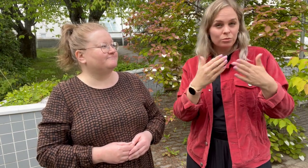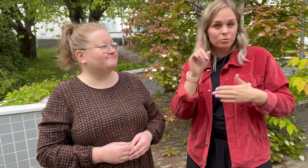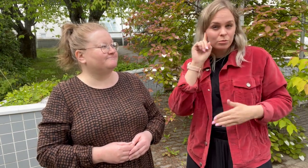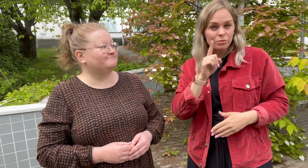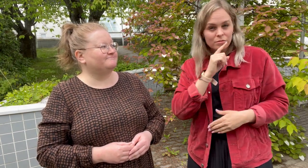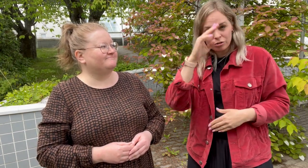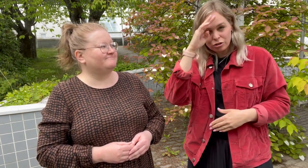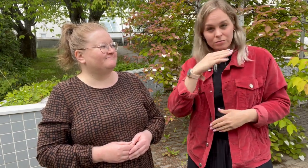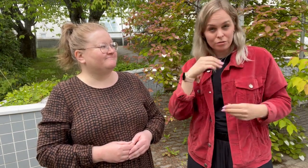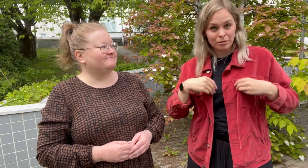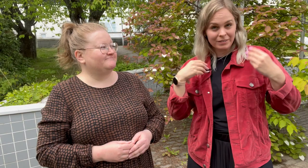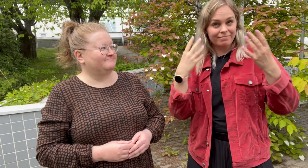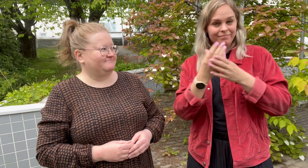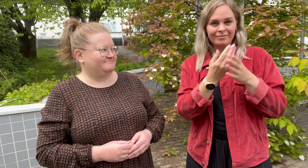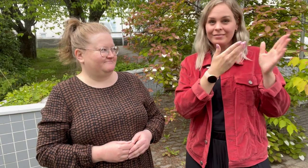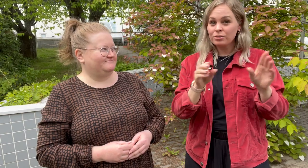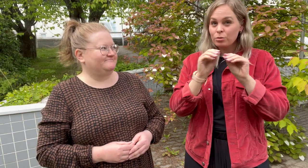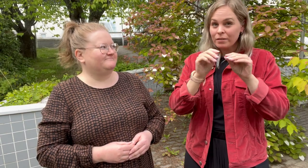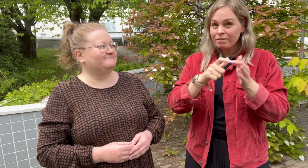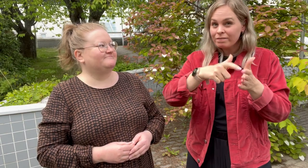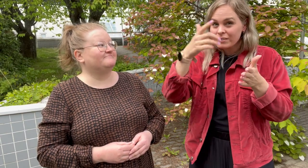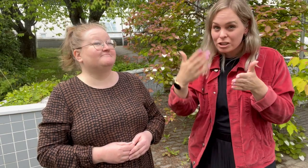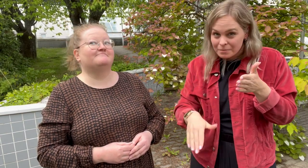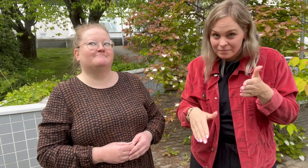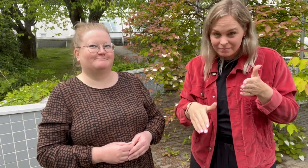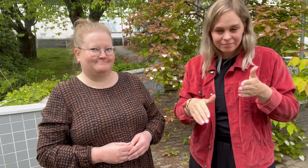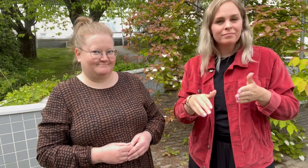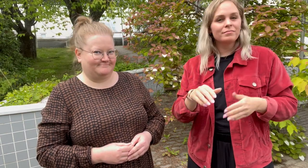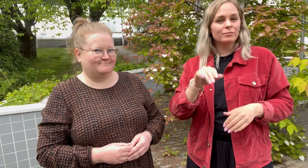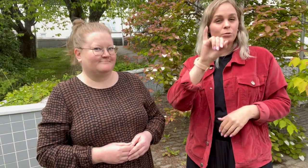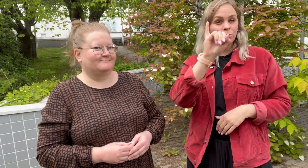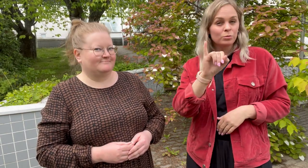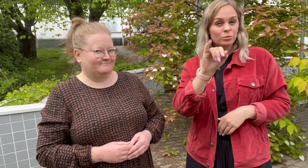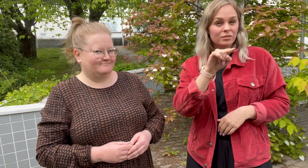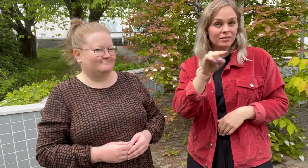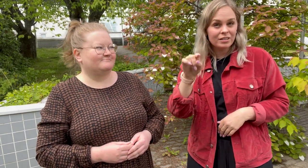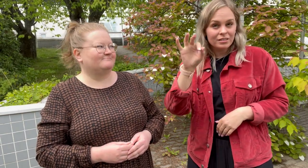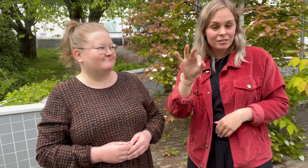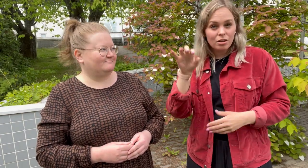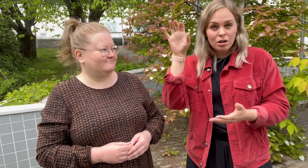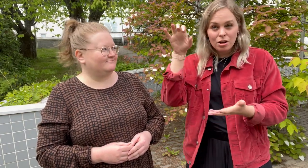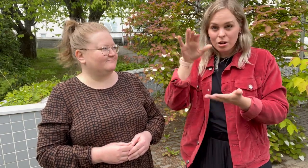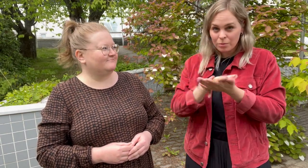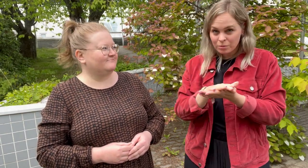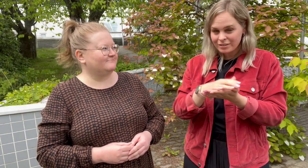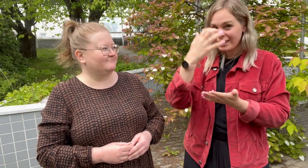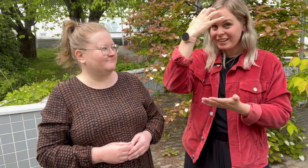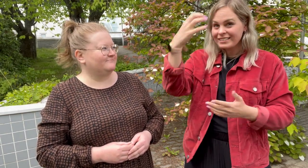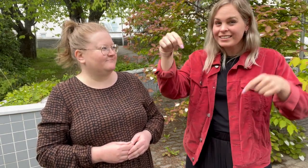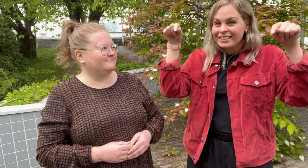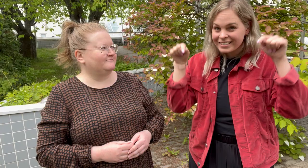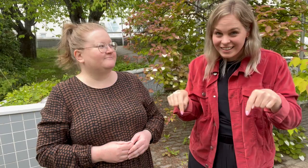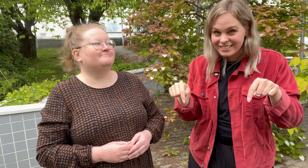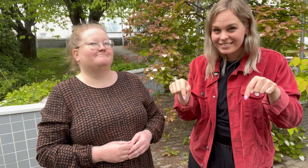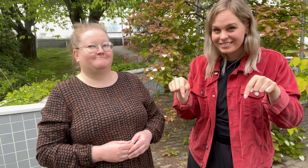Kuurojen kansanopiston kanssa koulutuksen vapaaehtoistoiminnasta kiinnostuneille - viikonloppuna 6. - 8.10.2023 Helsingissä.